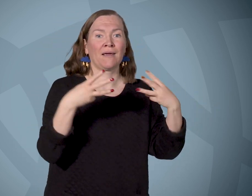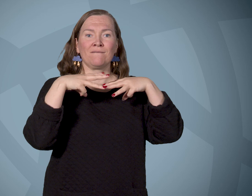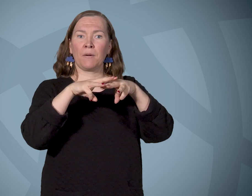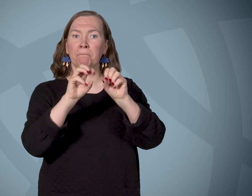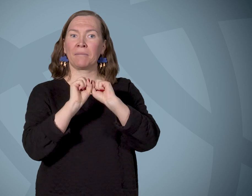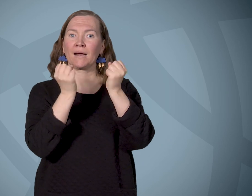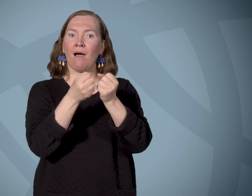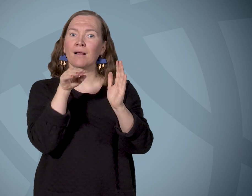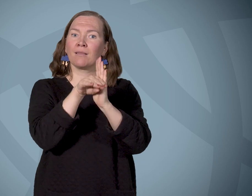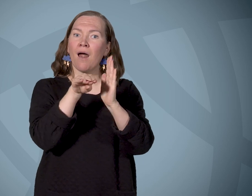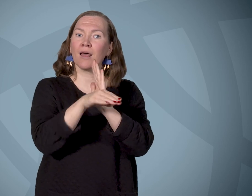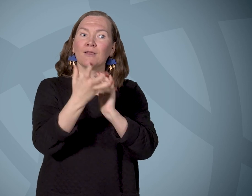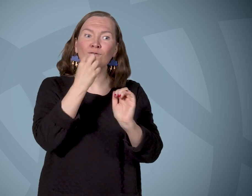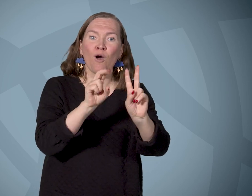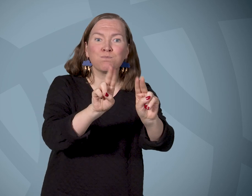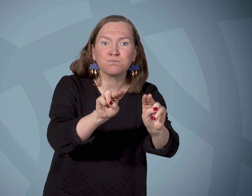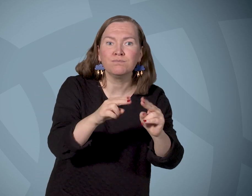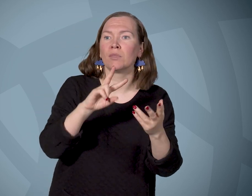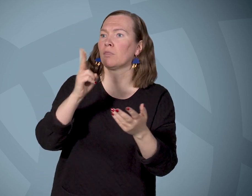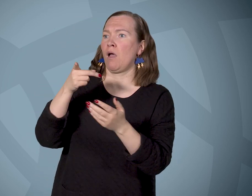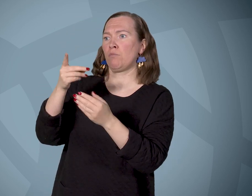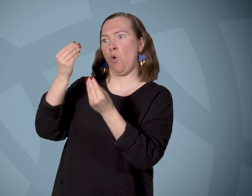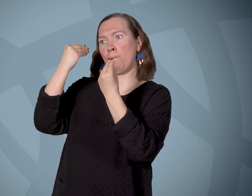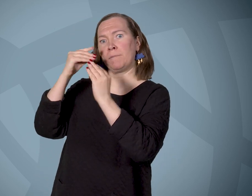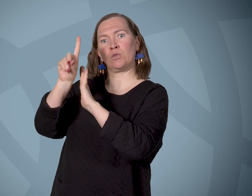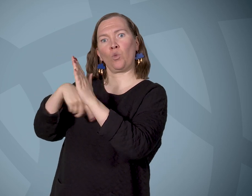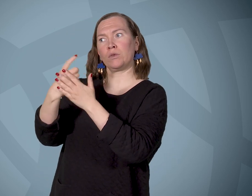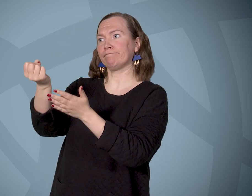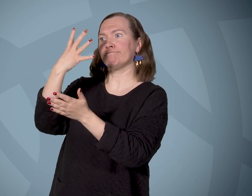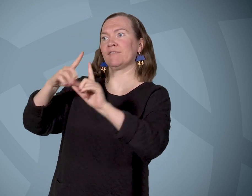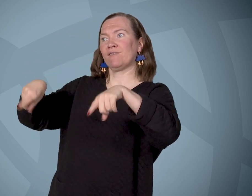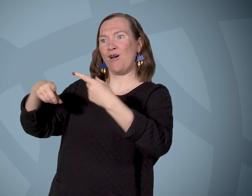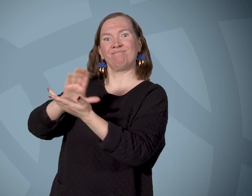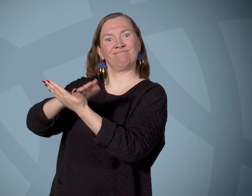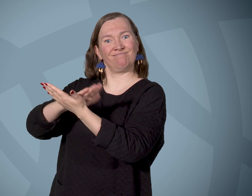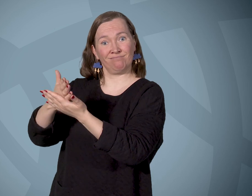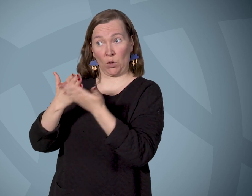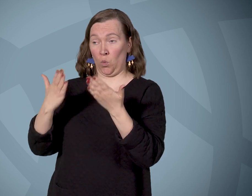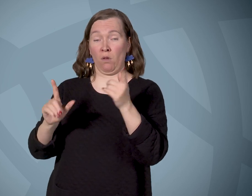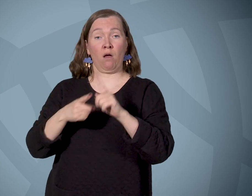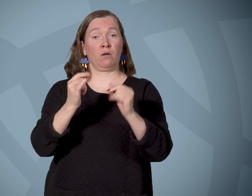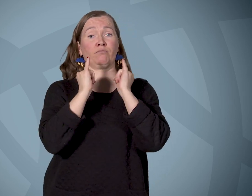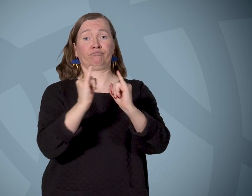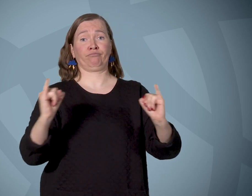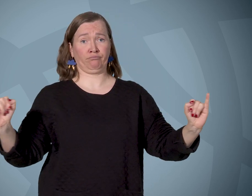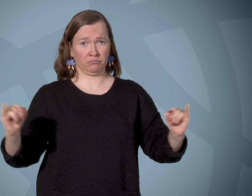webinaaritallenteen katselu, oppitunnilla näytetyt videot).